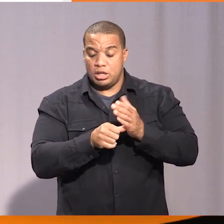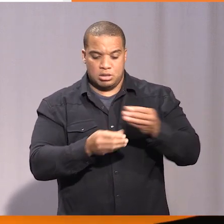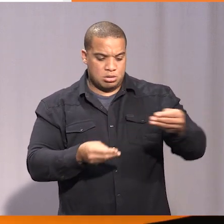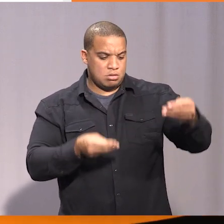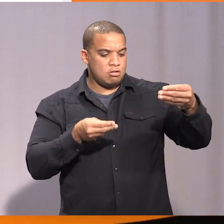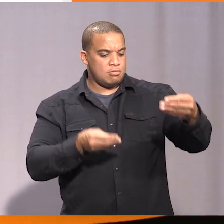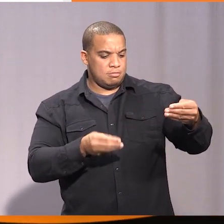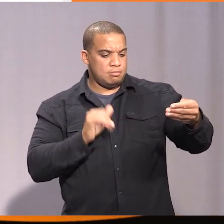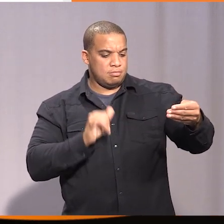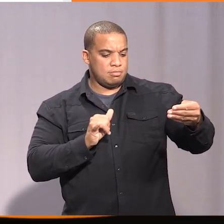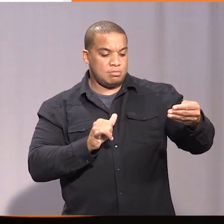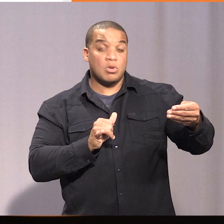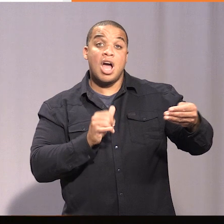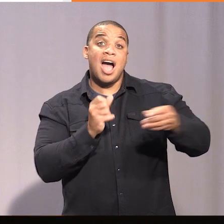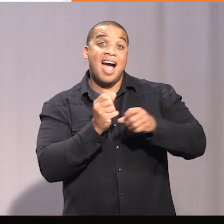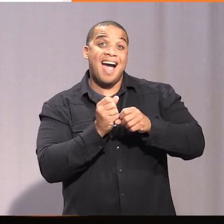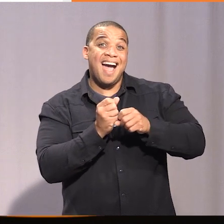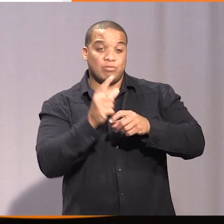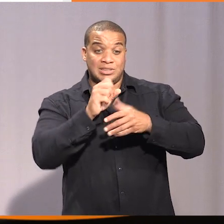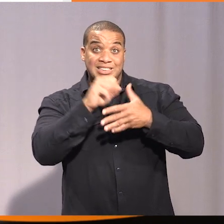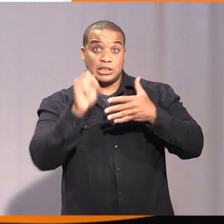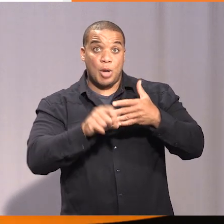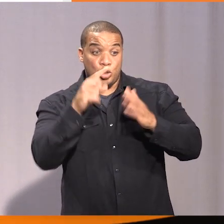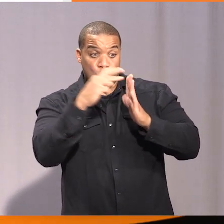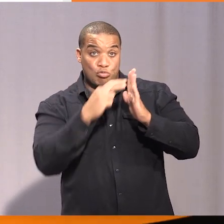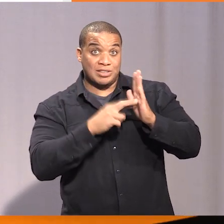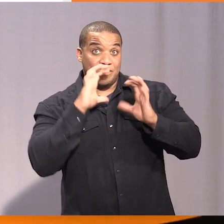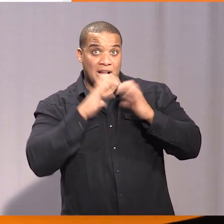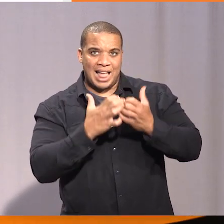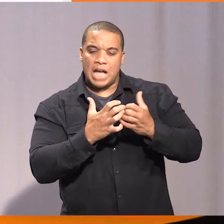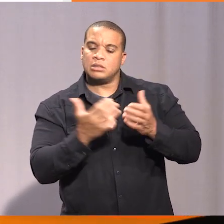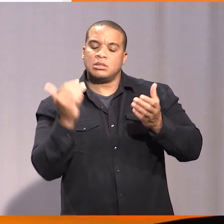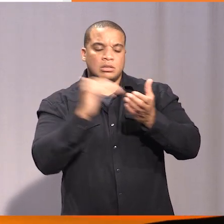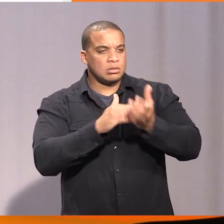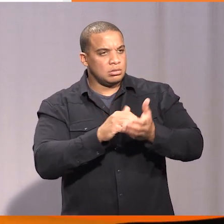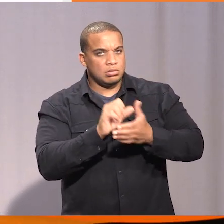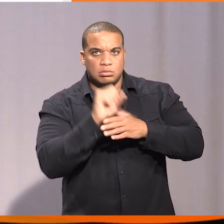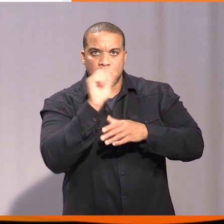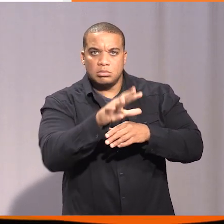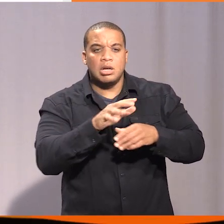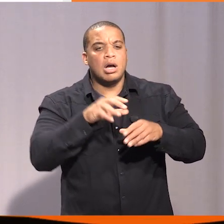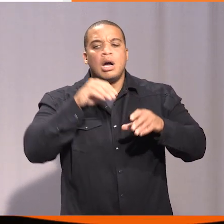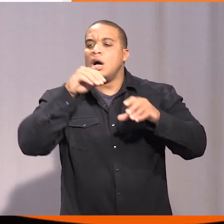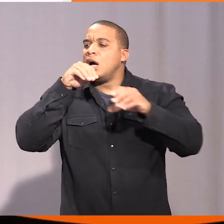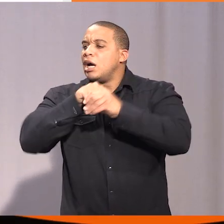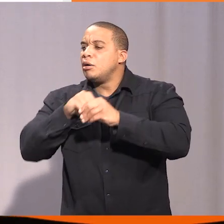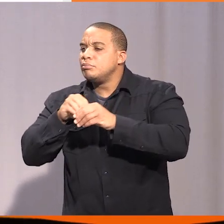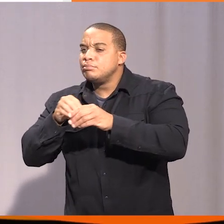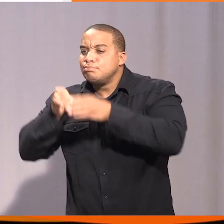una cada semestre en el que se inscribirán a clases, ya sea en persona o remota.